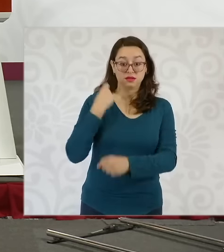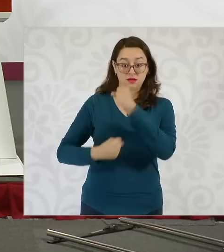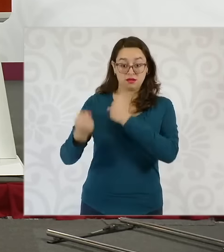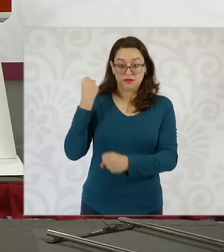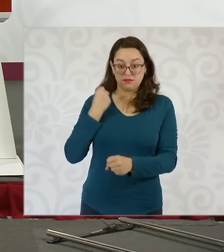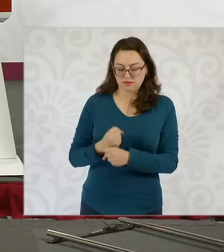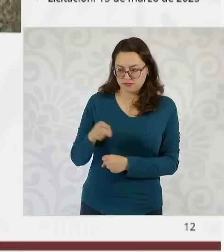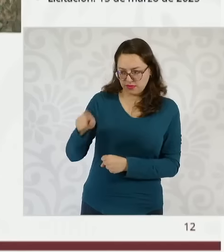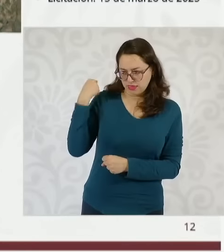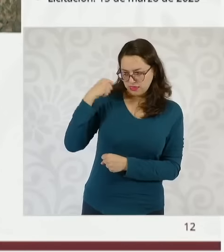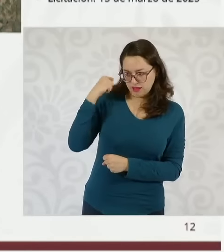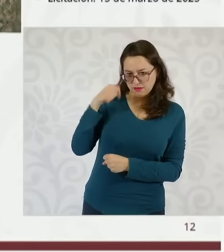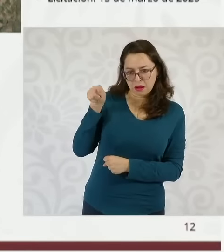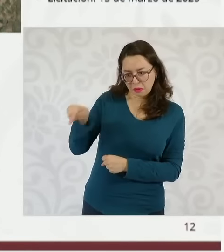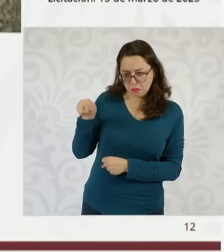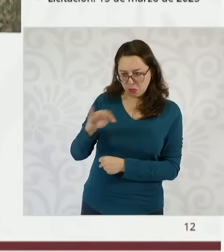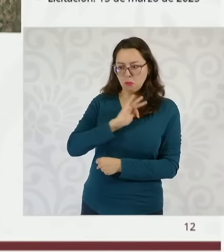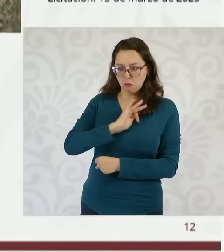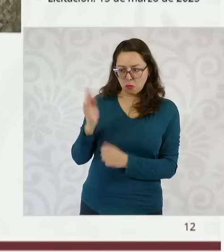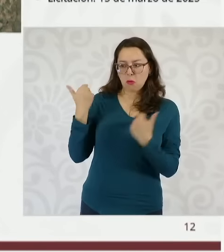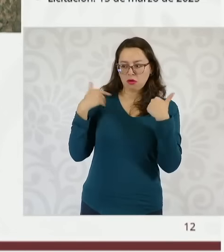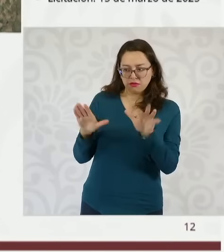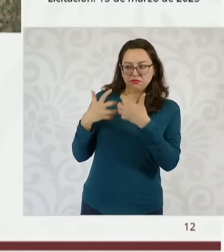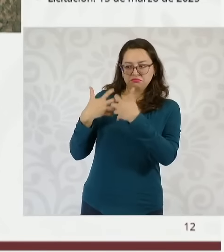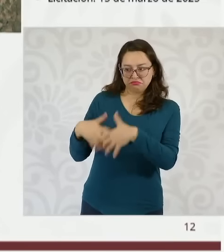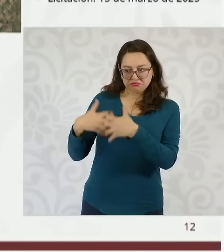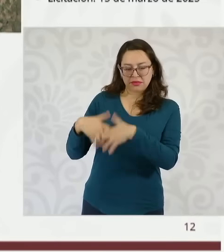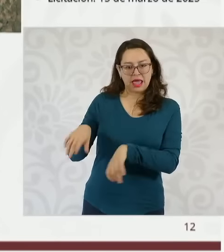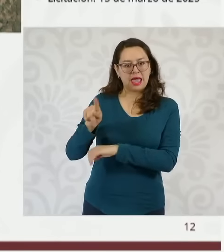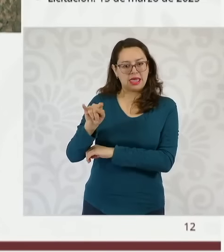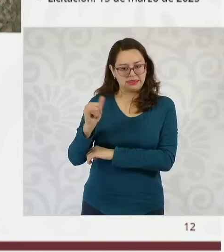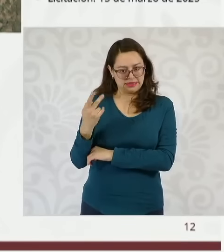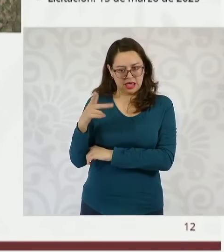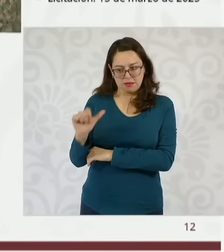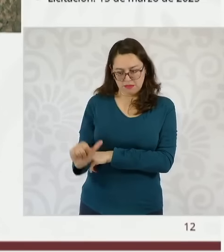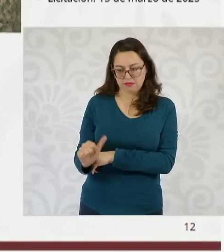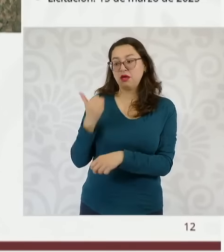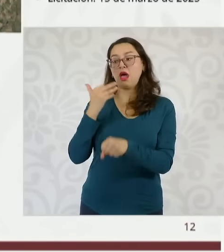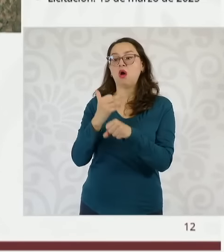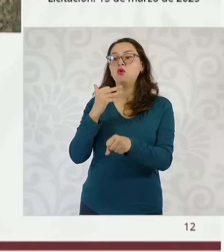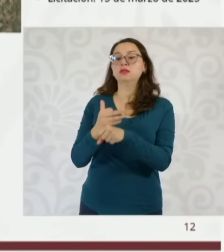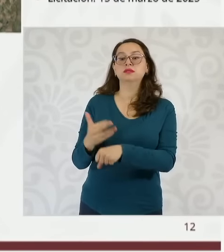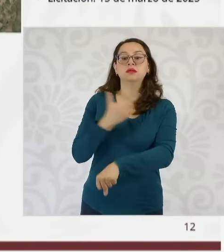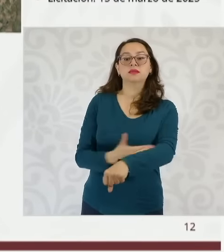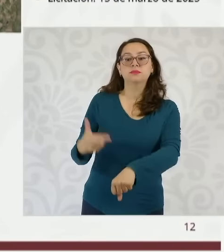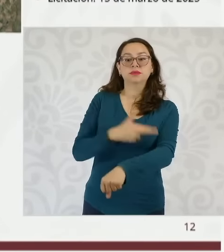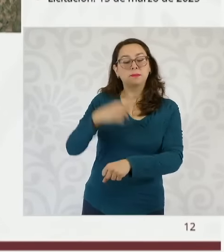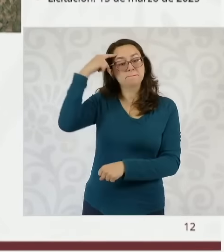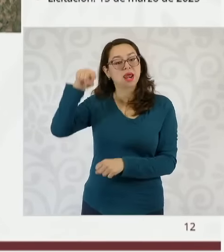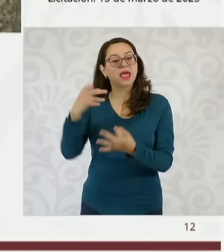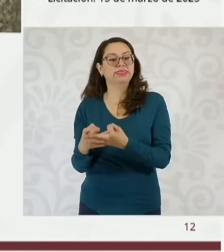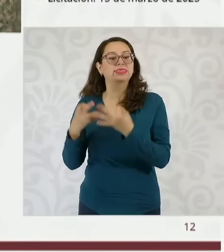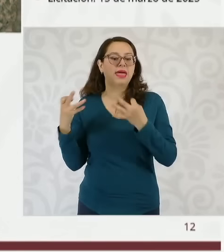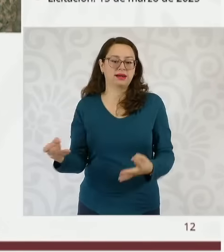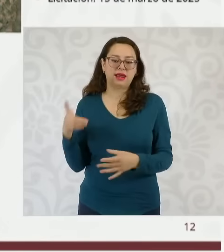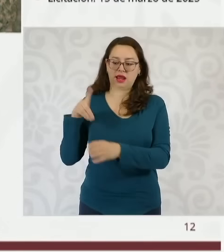Tabasco eh ahora estamos en proceso de donación como les había mencionado el en el municipio de